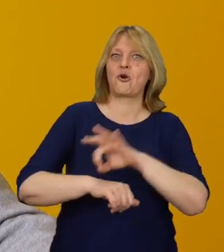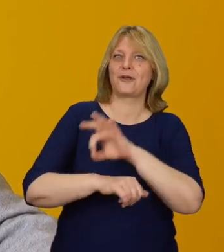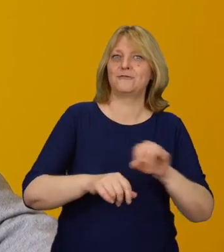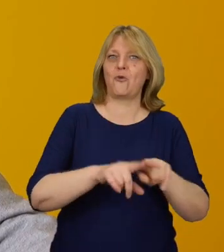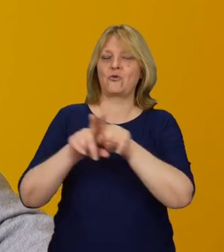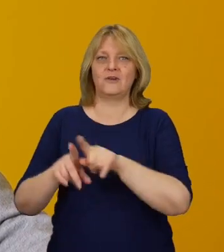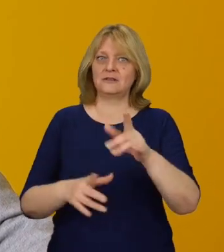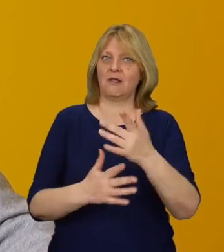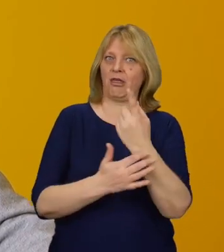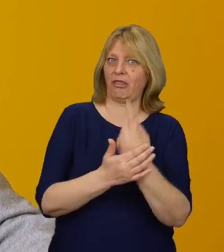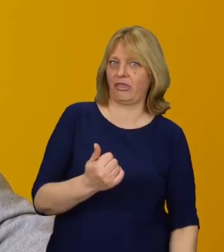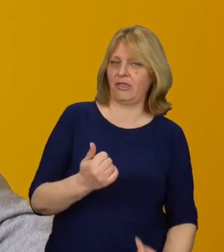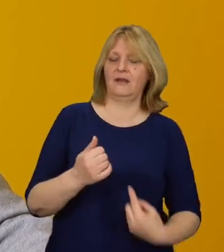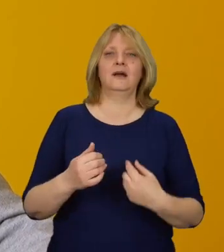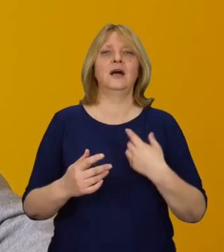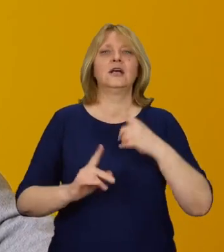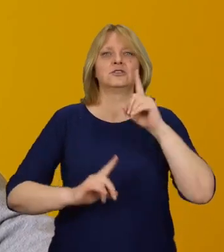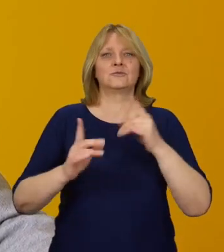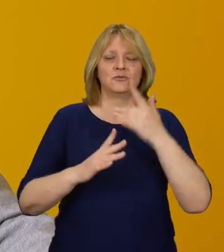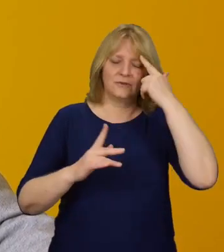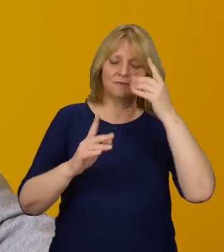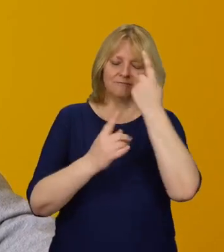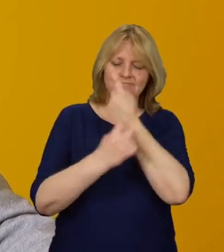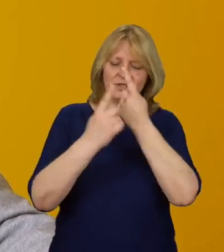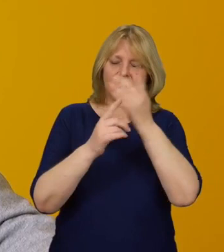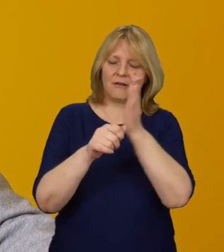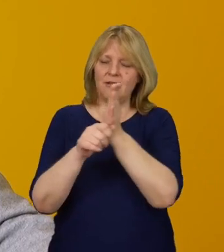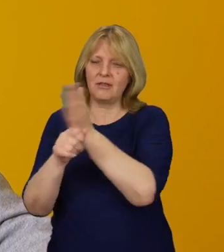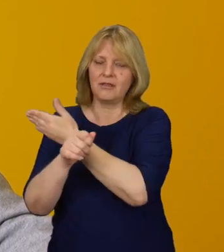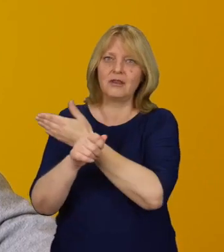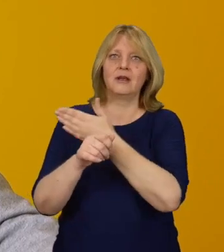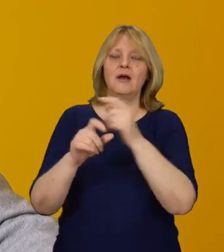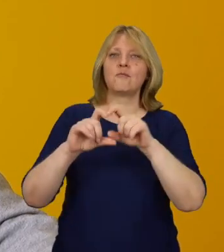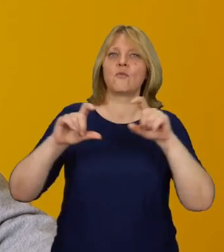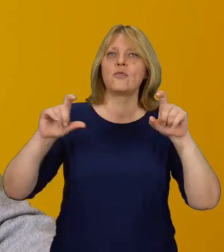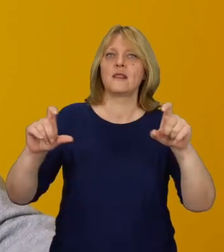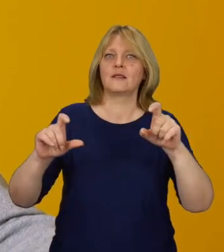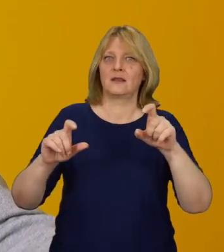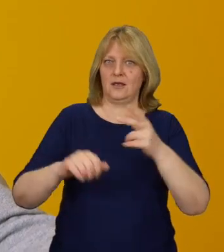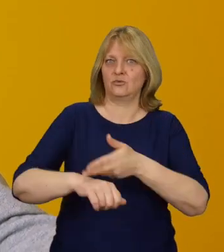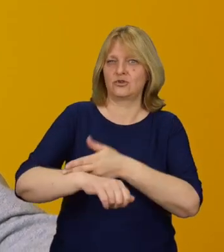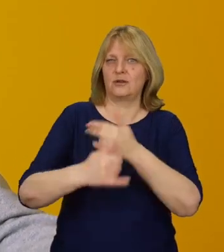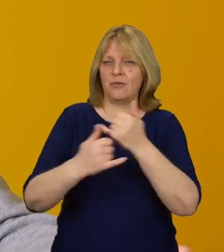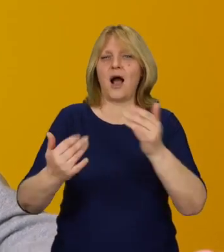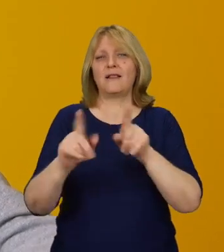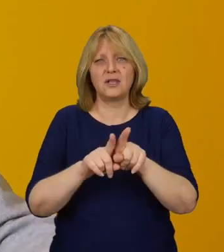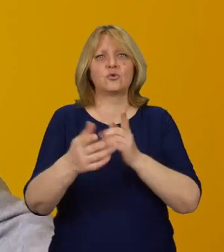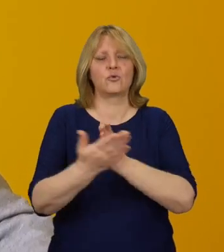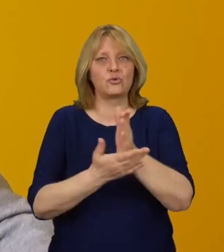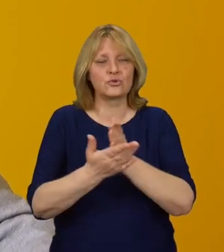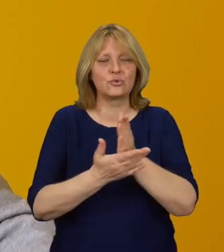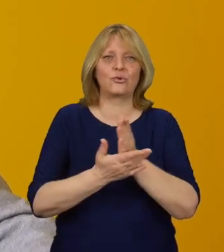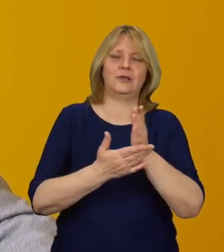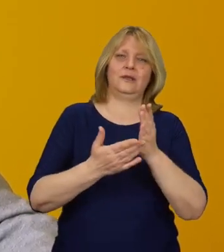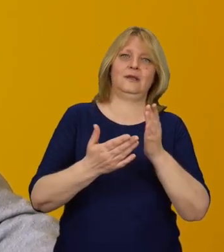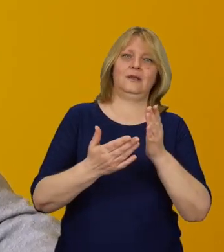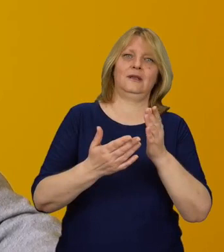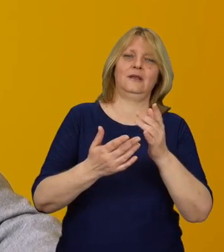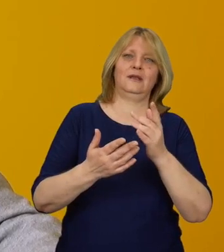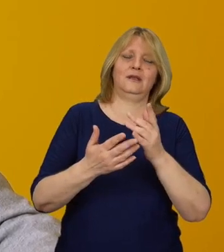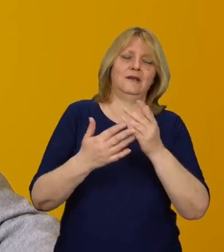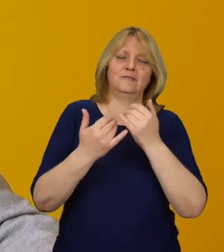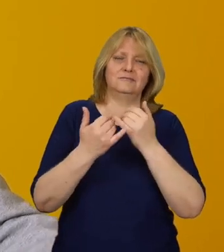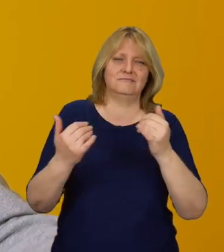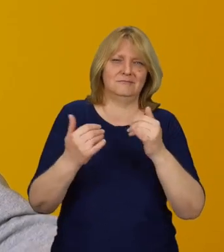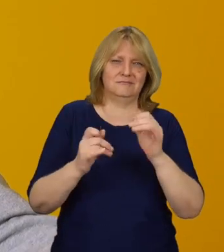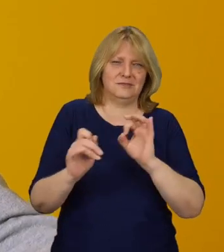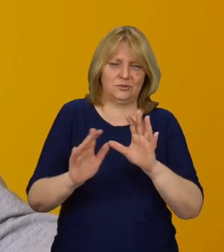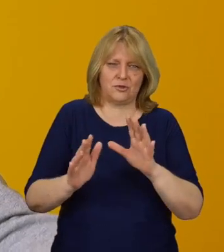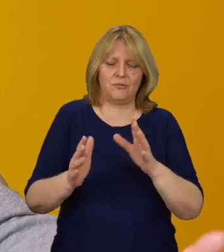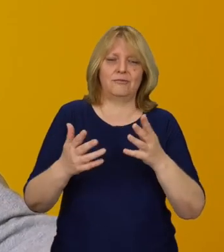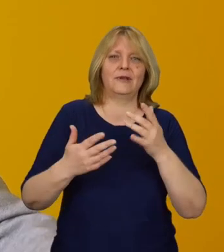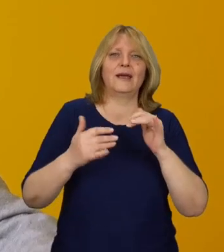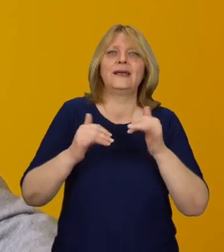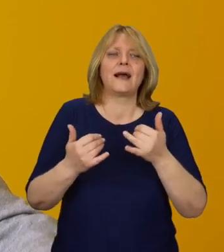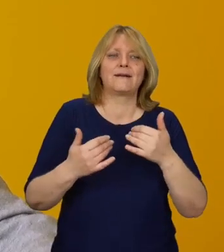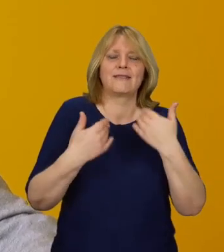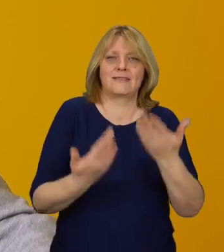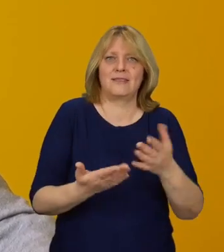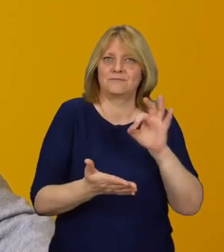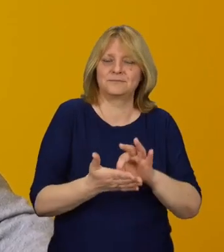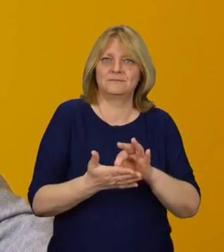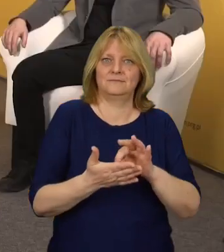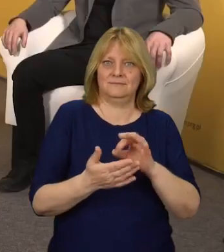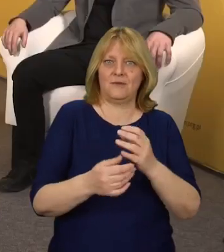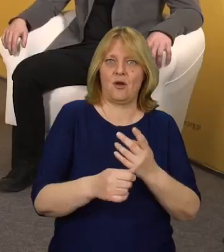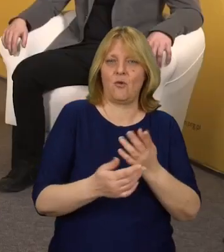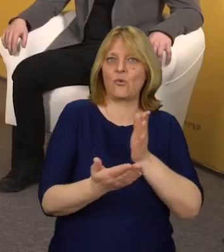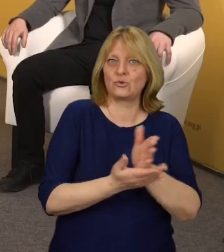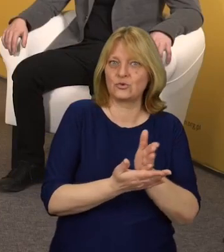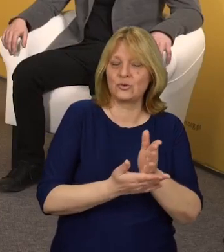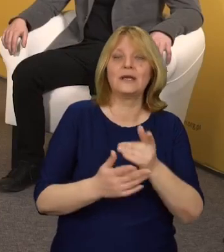Musimy się pozbyć szablonowego myślenia o przestrzeni publicznej, budynkach, usługach i w jaki sposób je zapewniamy.